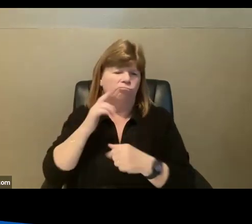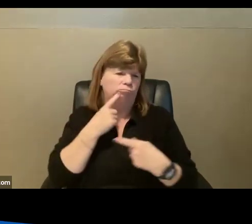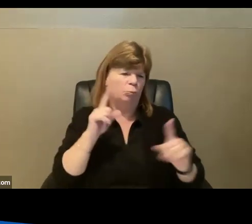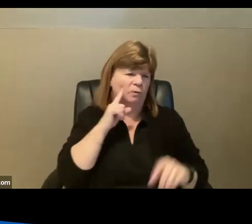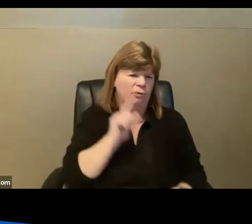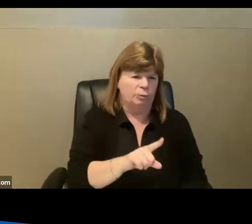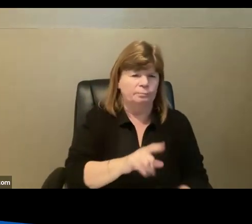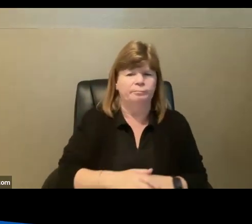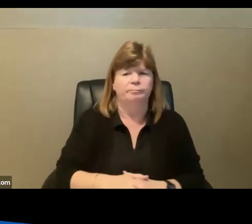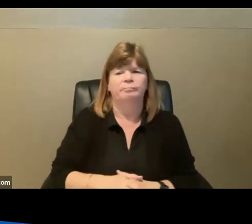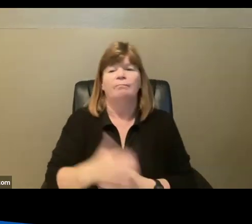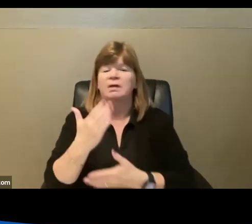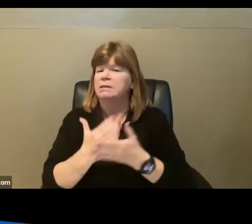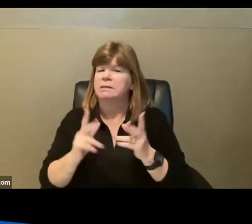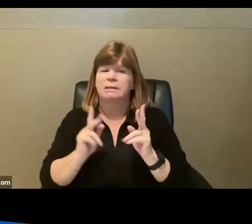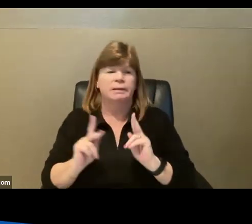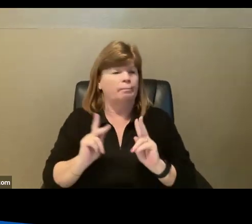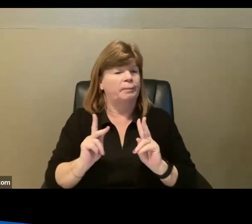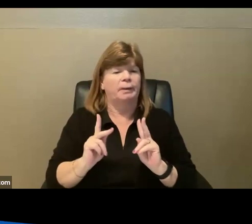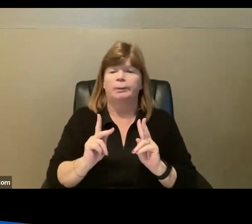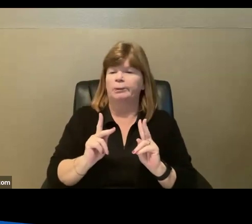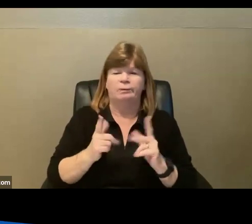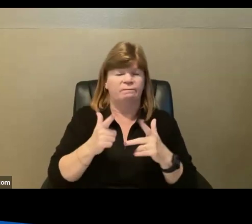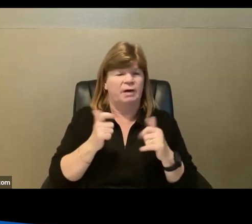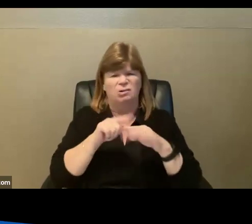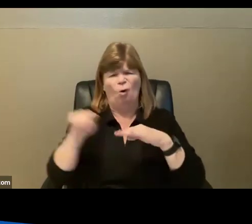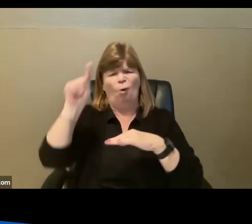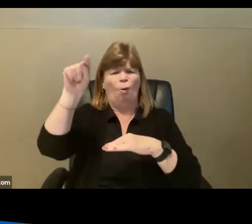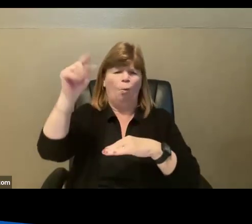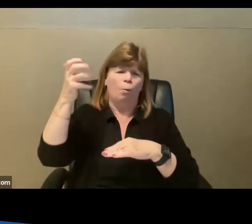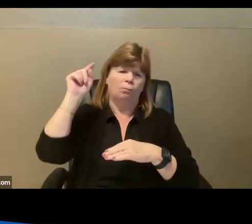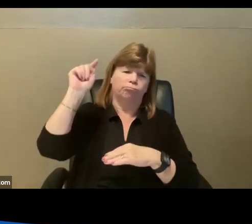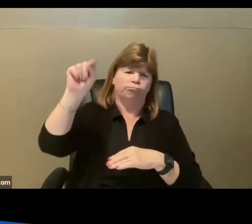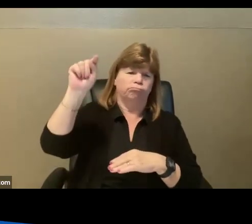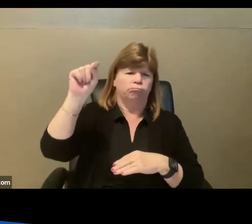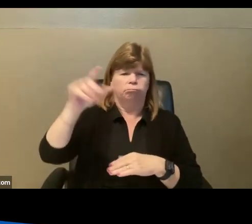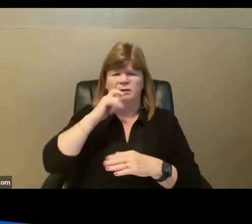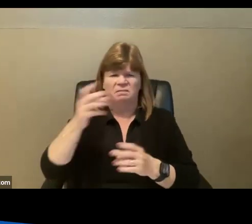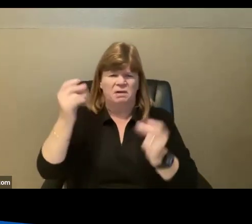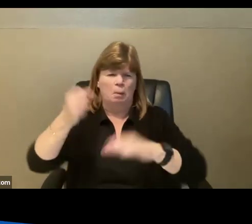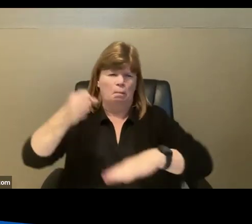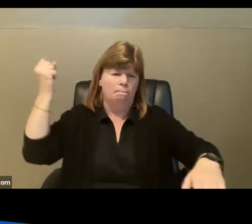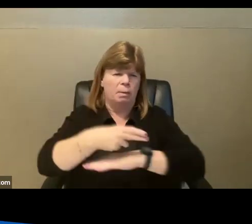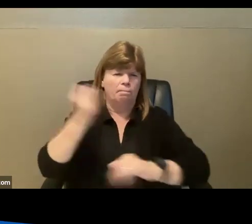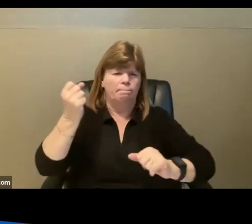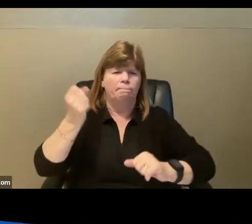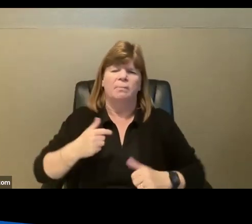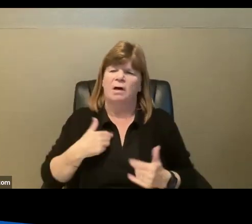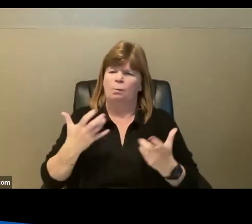Ahora hay algunas personas que simplemente se lanzan directamente a por el, bueno quiero ese grande porque lo elimina de inmediato y quiero el antibiótico grande.